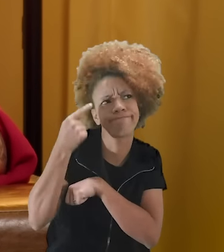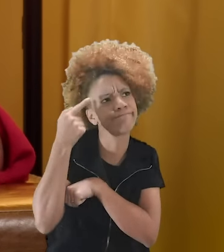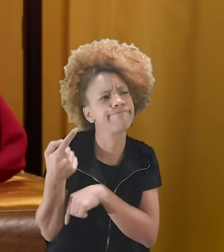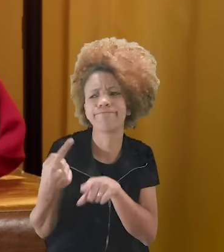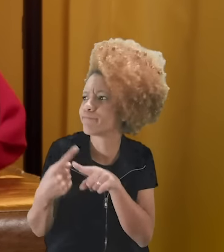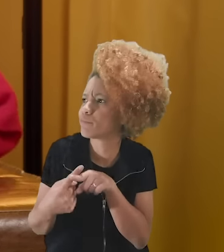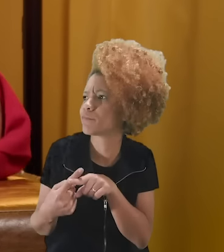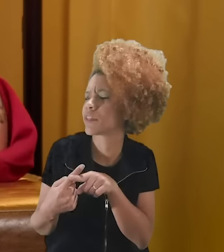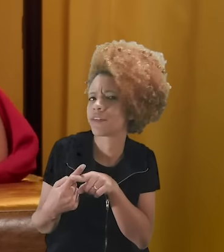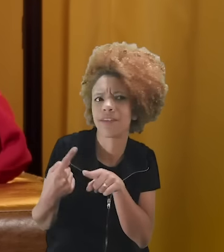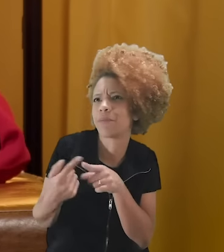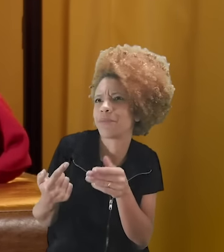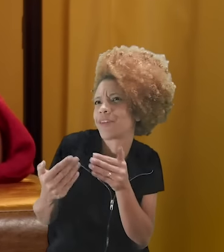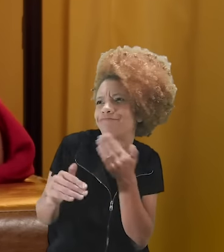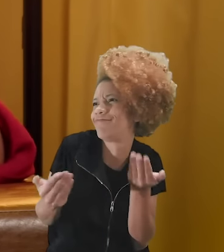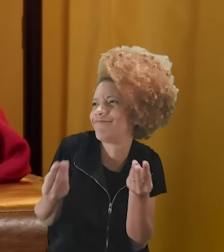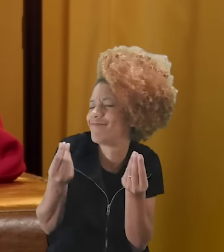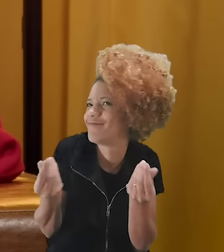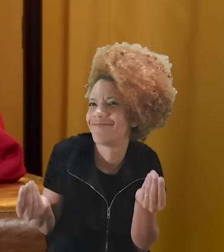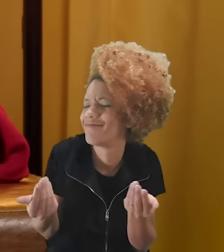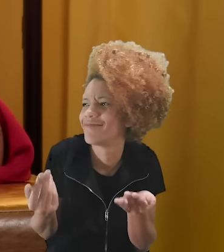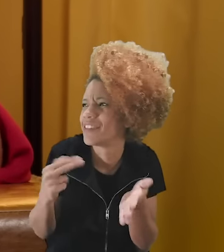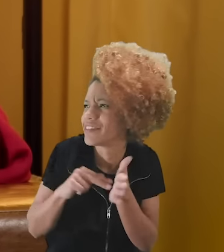eu fico pensando por qu na minha cabeça não faz sentido Não sei como que faz sentido na cabeça